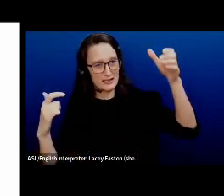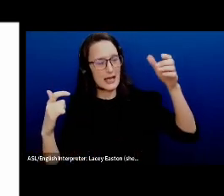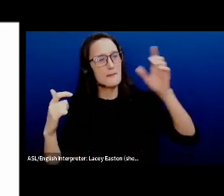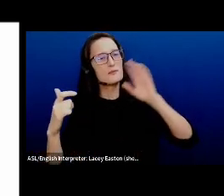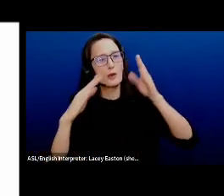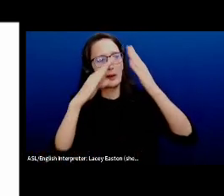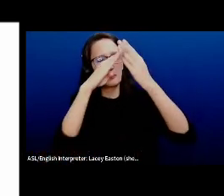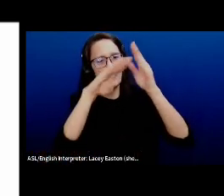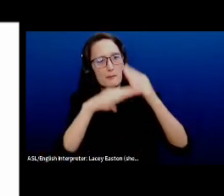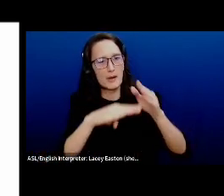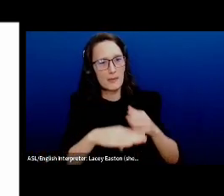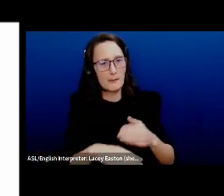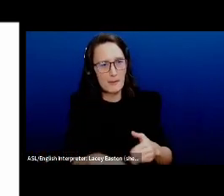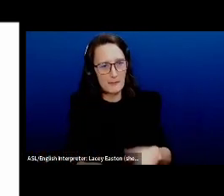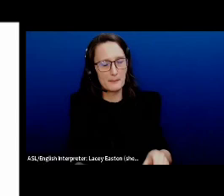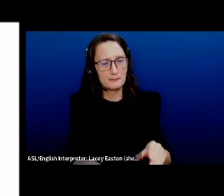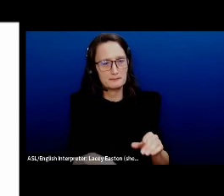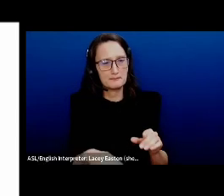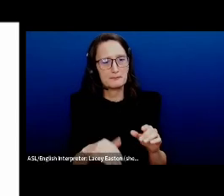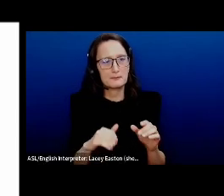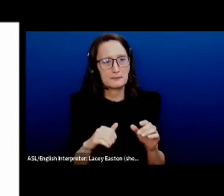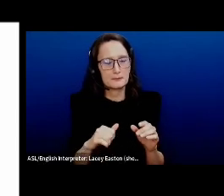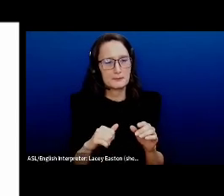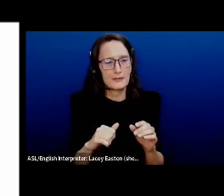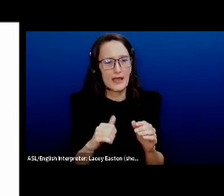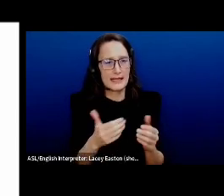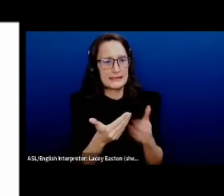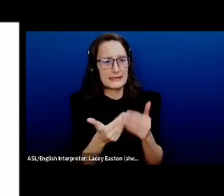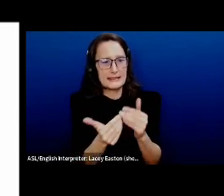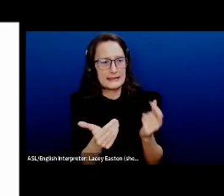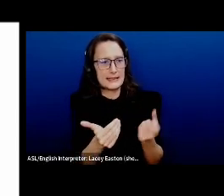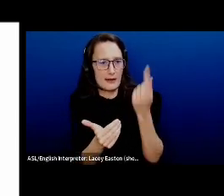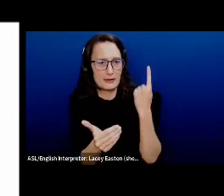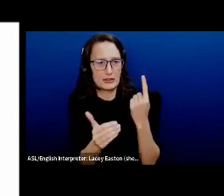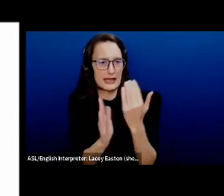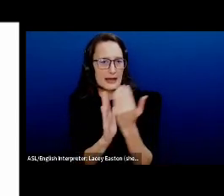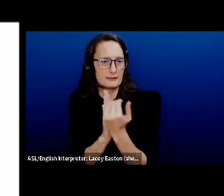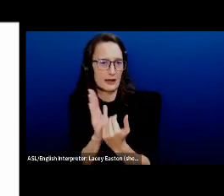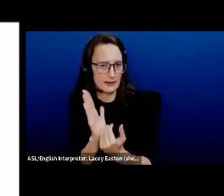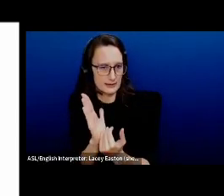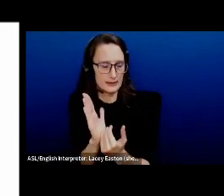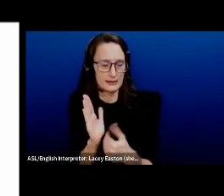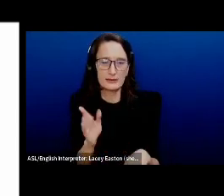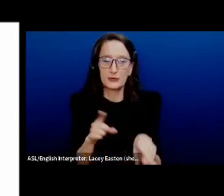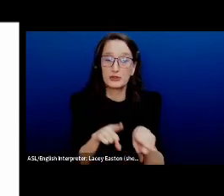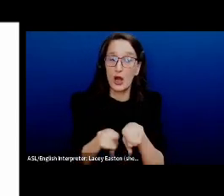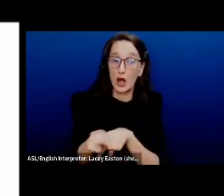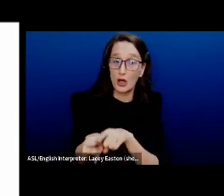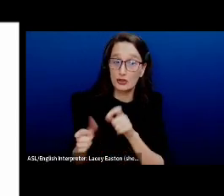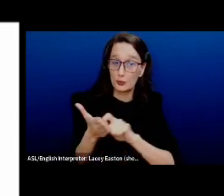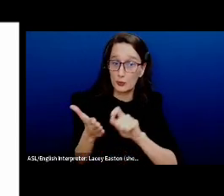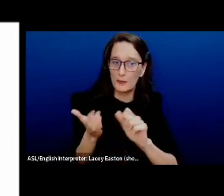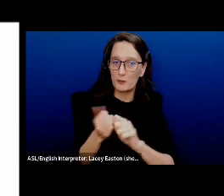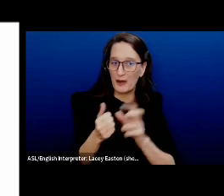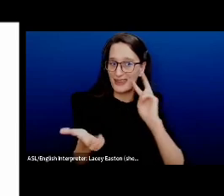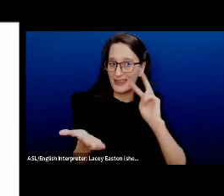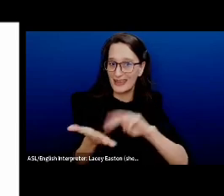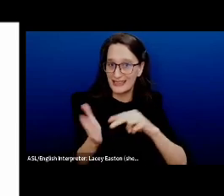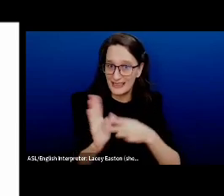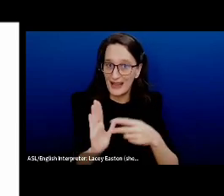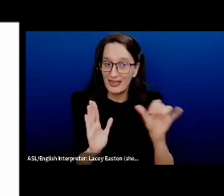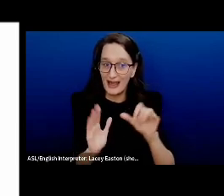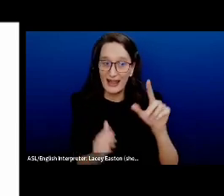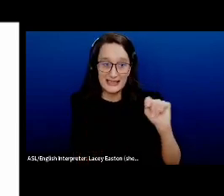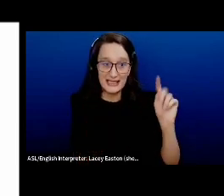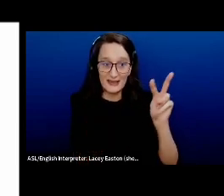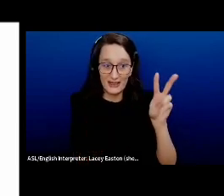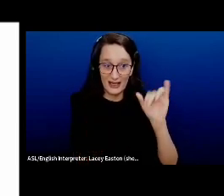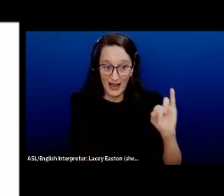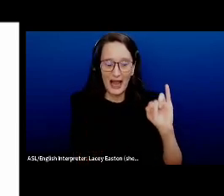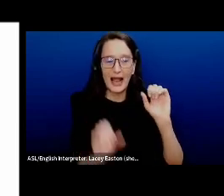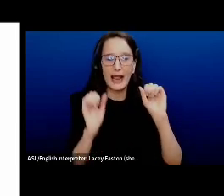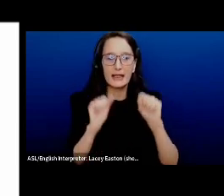lecciones muy fáciles de digerir. Además, está escrito con la intención de que el instructor de TVI pueda adelantarse a ellos.